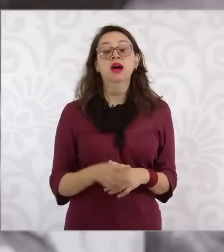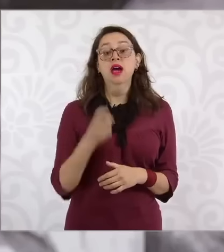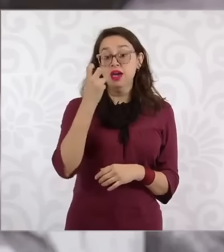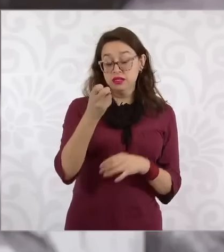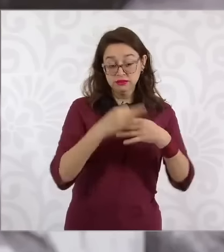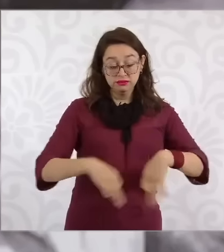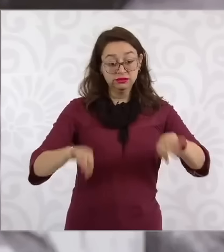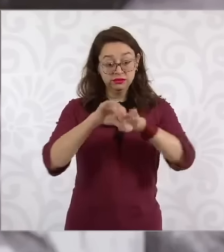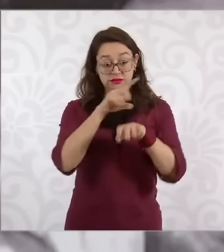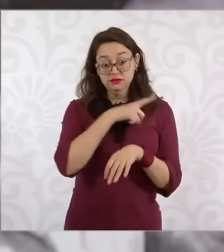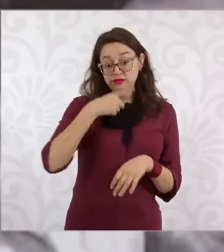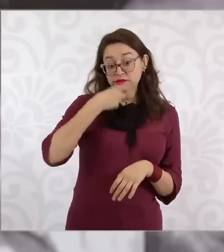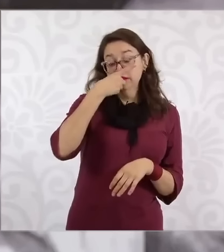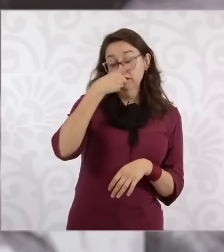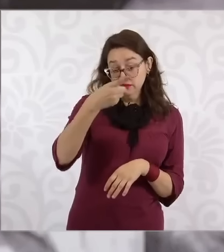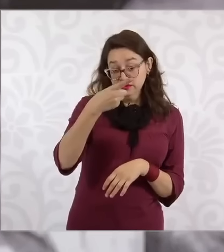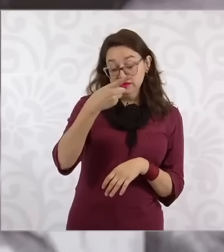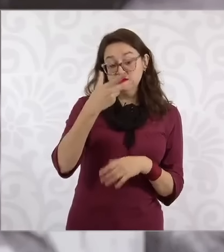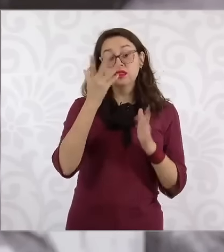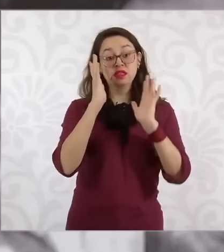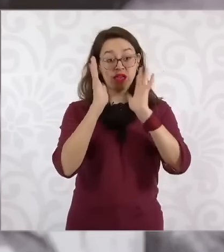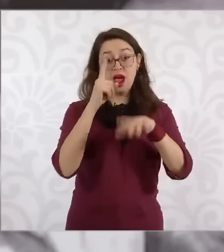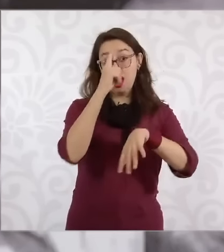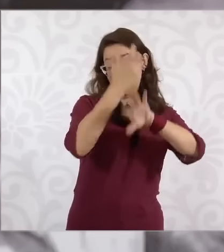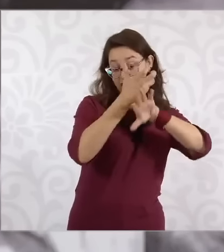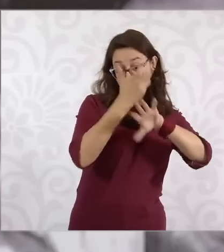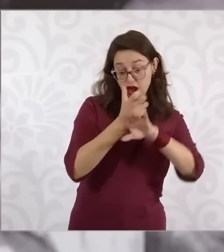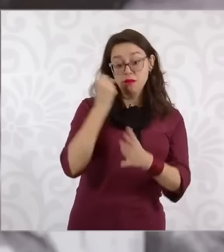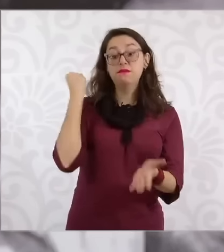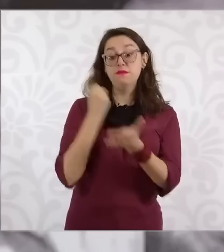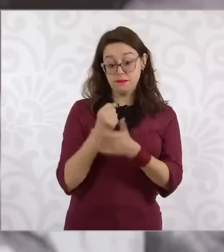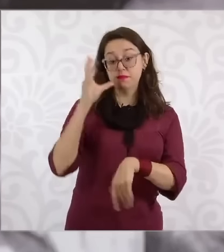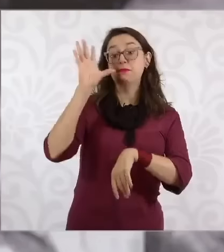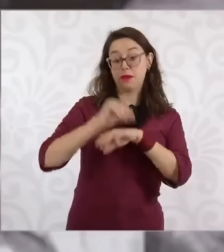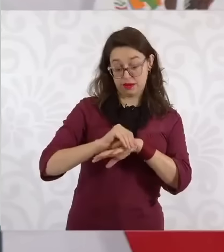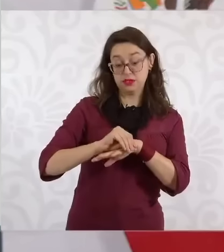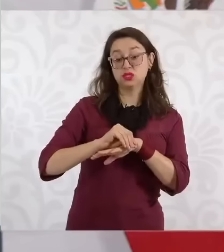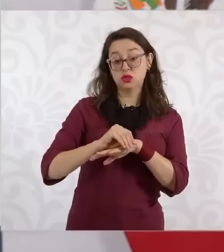es que ya tienen el permiso del lado de Estados Unidos. Es decir, Estados Unidos también va a